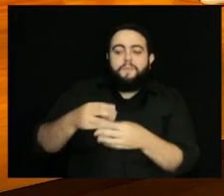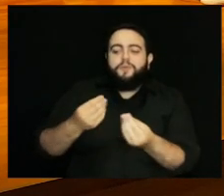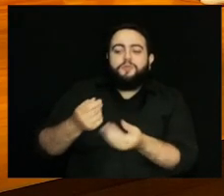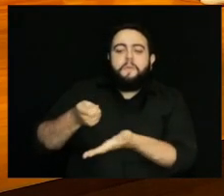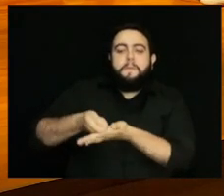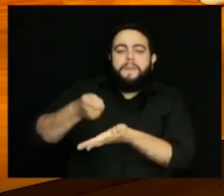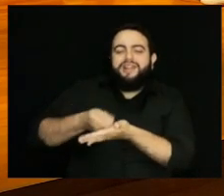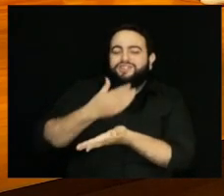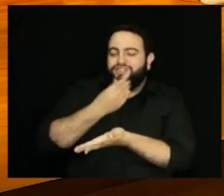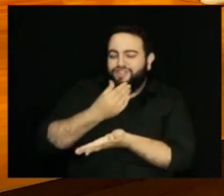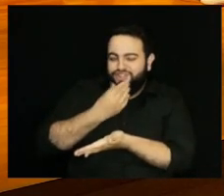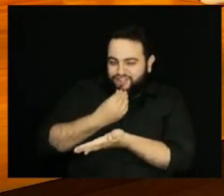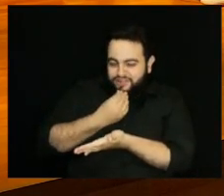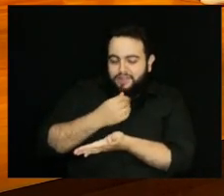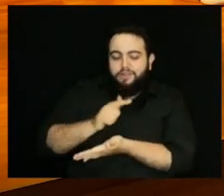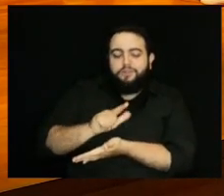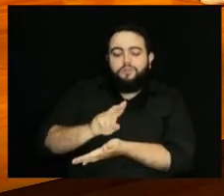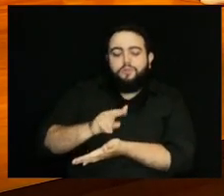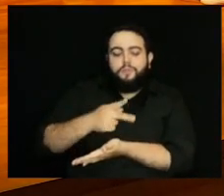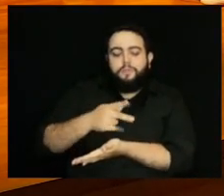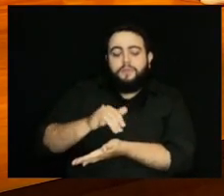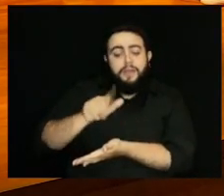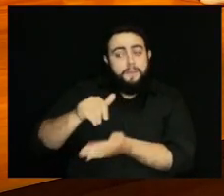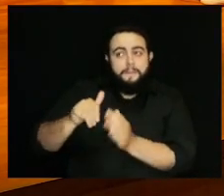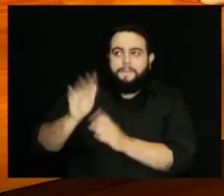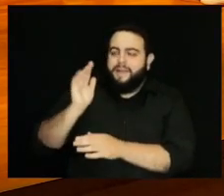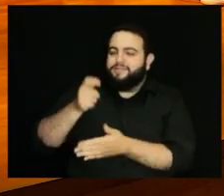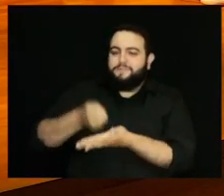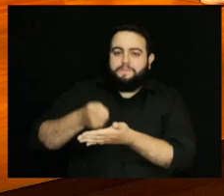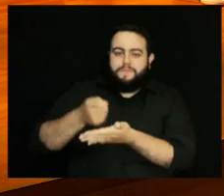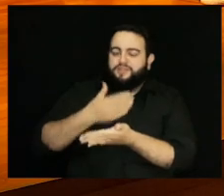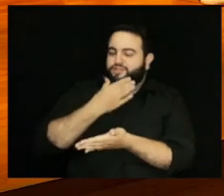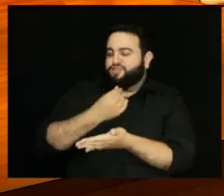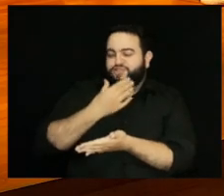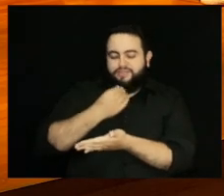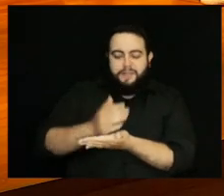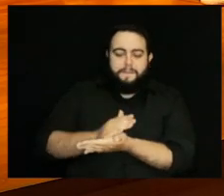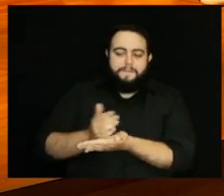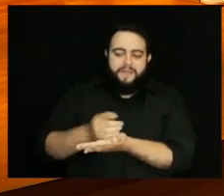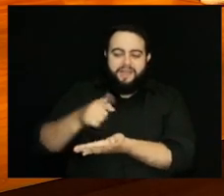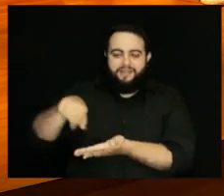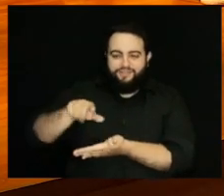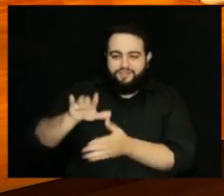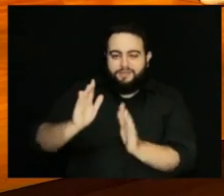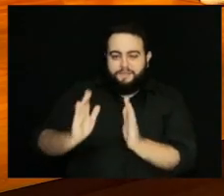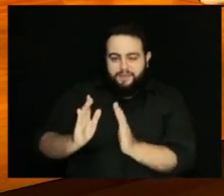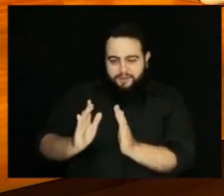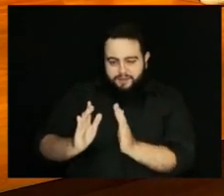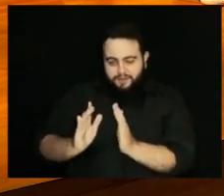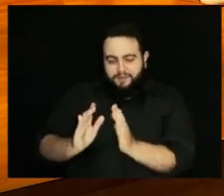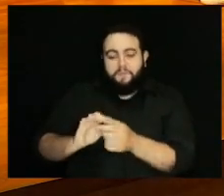desconto, o Lupicínio era mais machista do que a média da sua época. Mesmo com isso, ele segue sendo